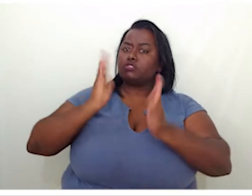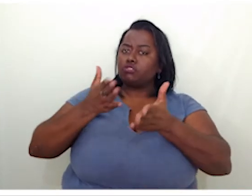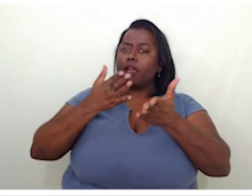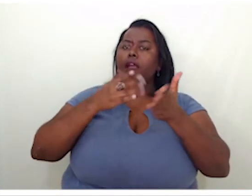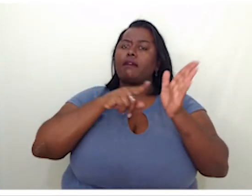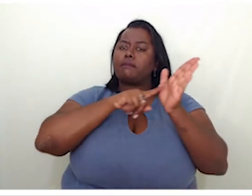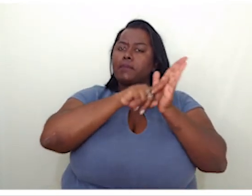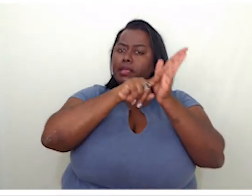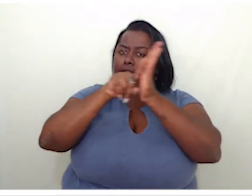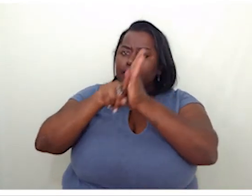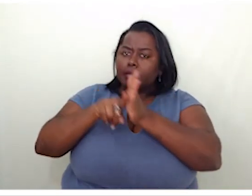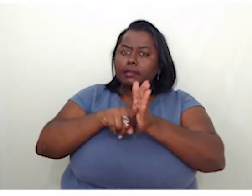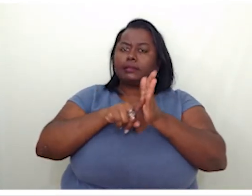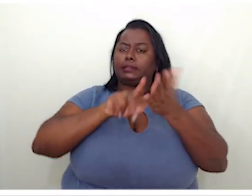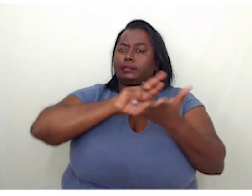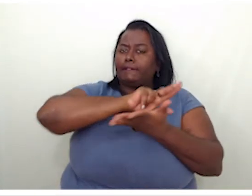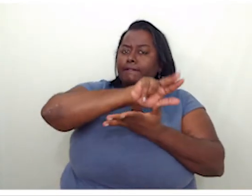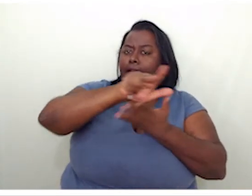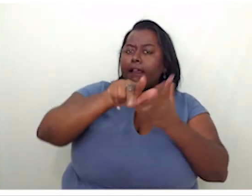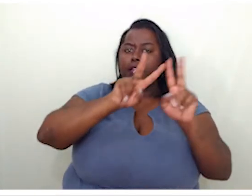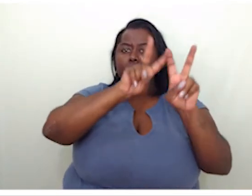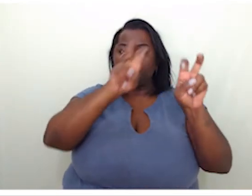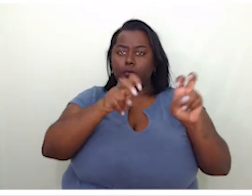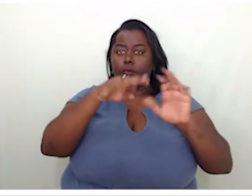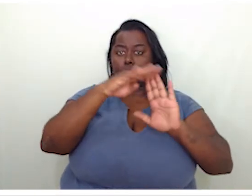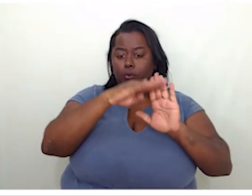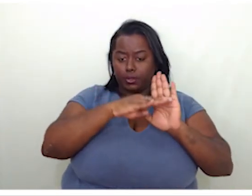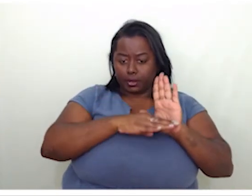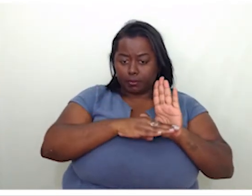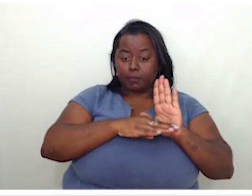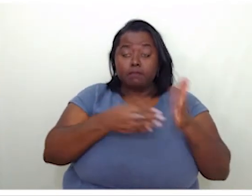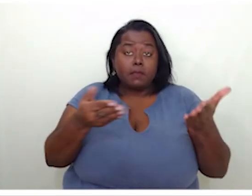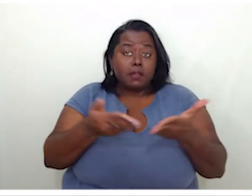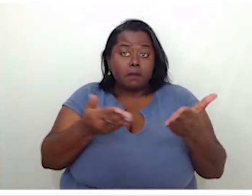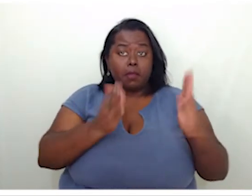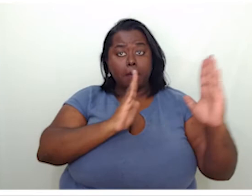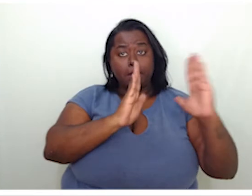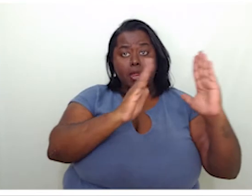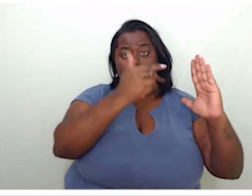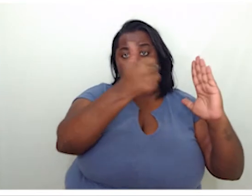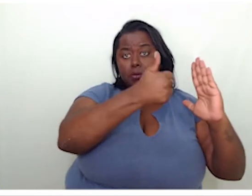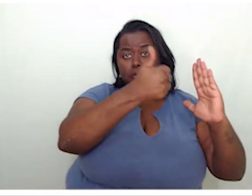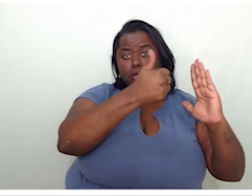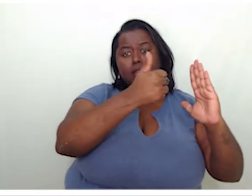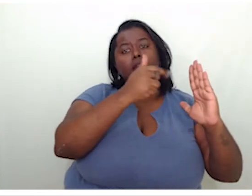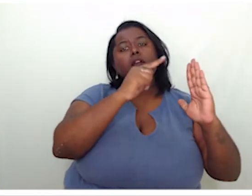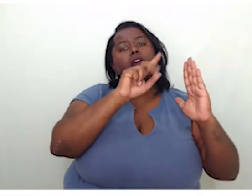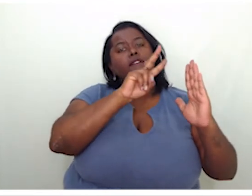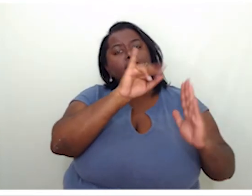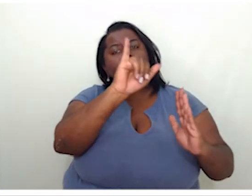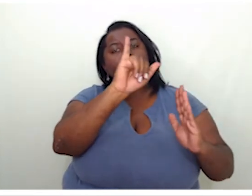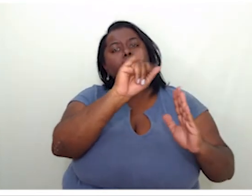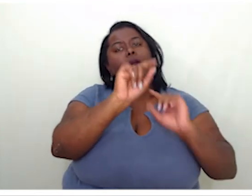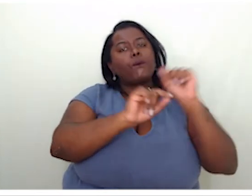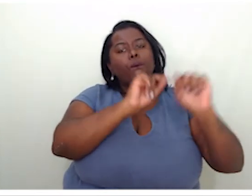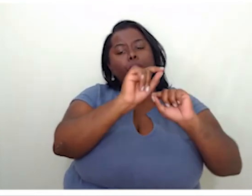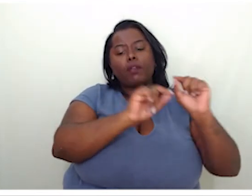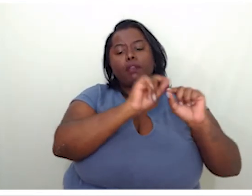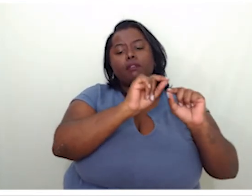analizamos las soluciones anteriores y también conducimos una revisión bibliográfica.